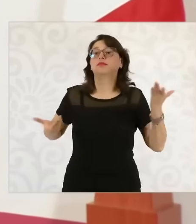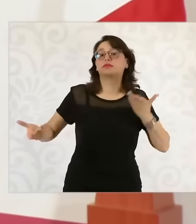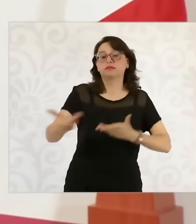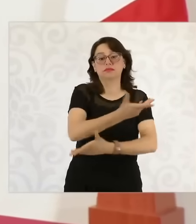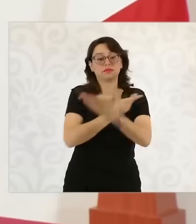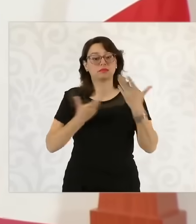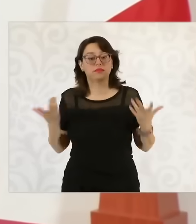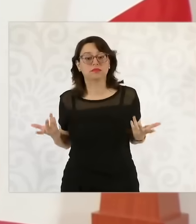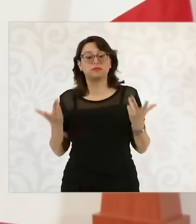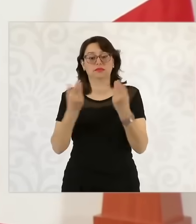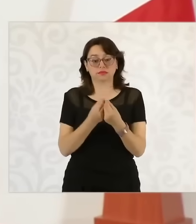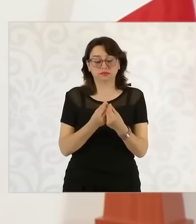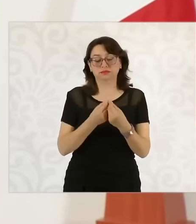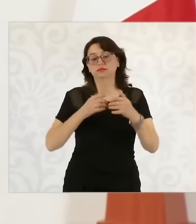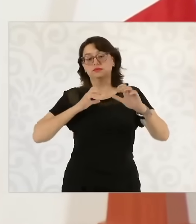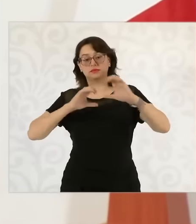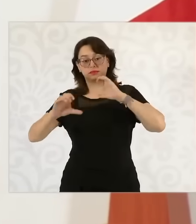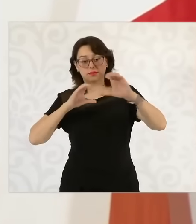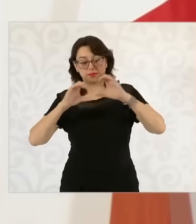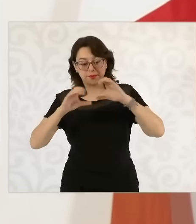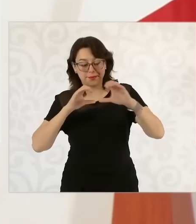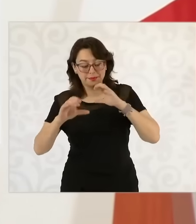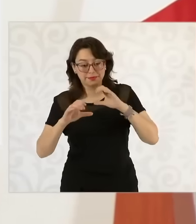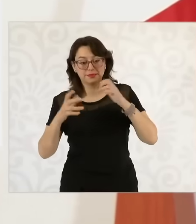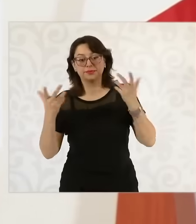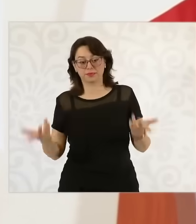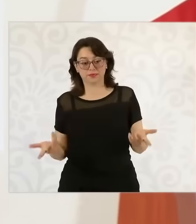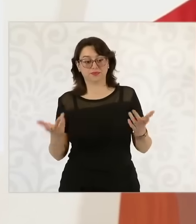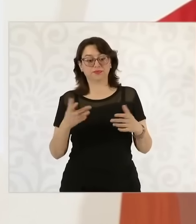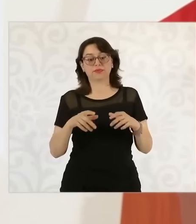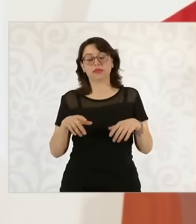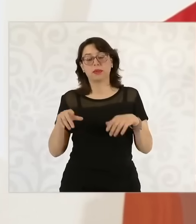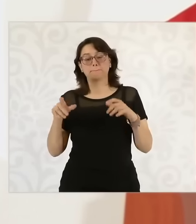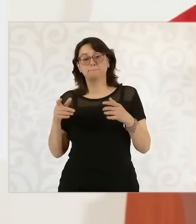hay una comunicación permanente tanto entre los agentes de migración en México con los agentes